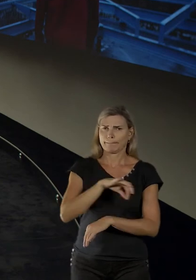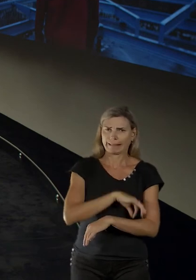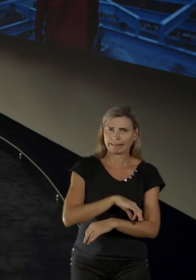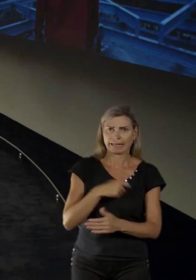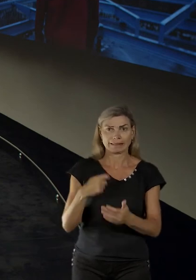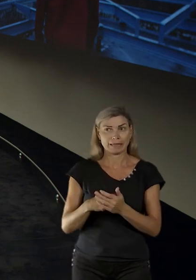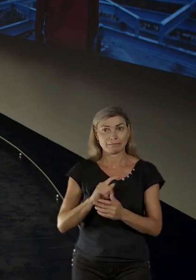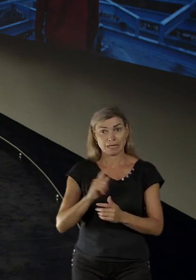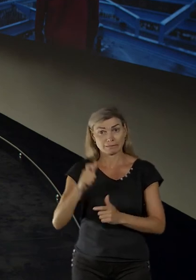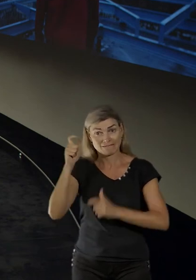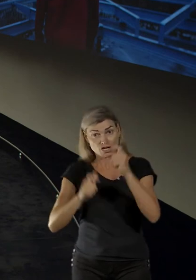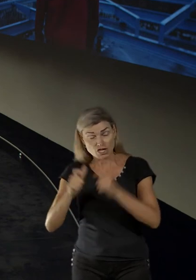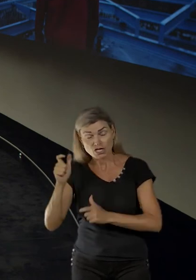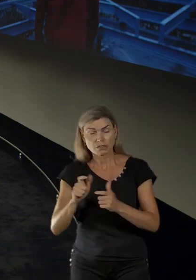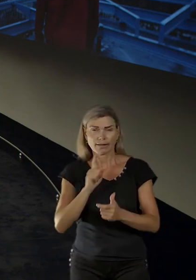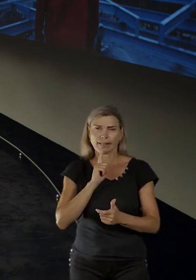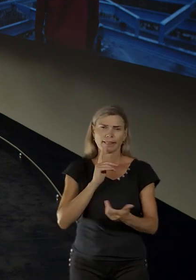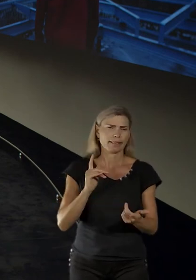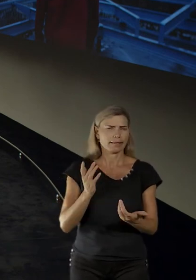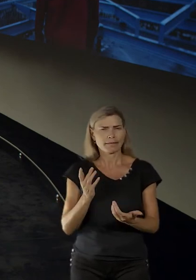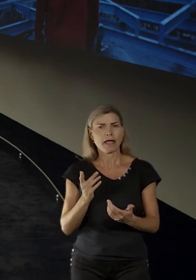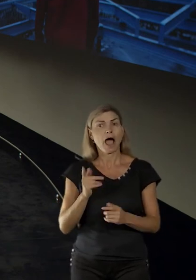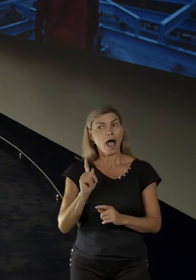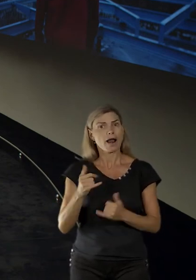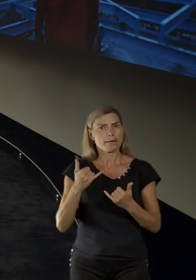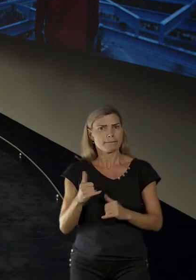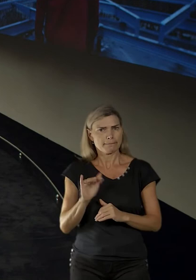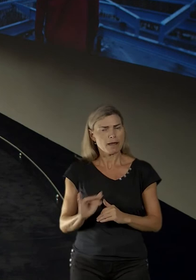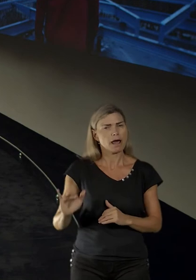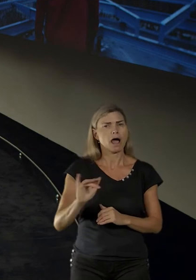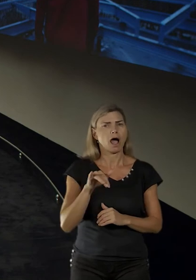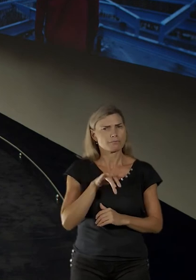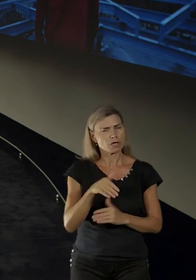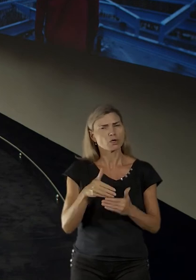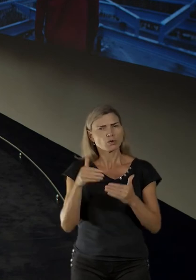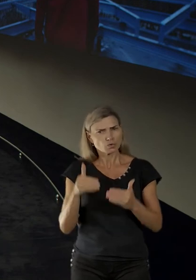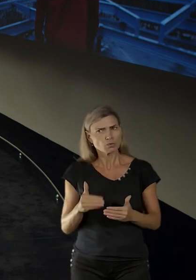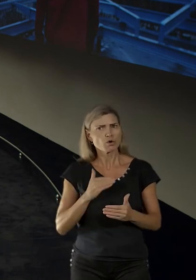A některé domy po Praze v tom plánu můžeme vidět, že jsou docela vysoké.